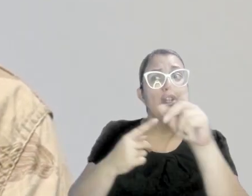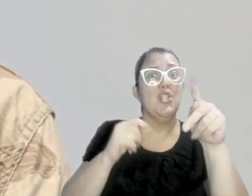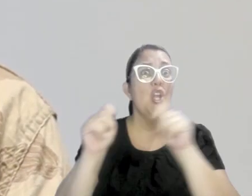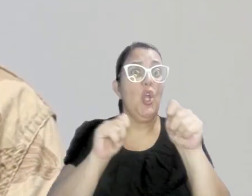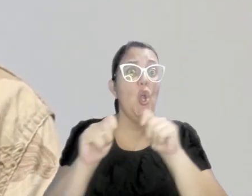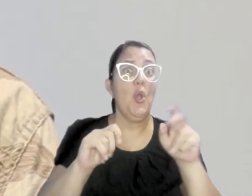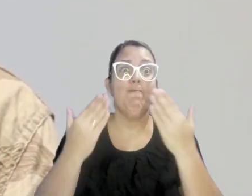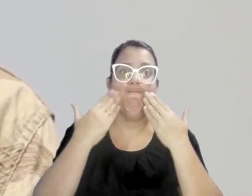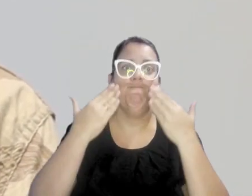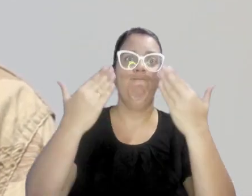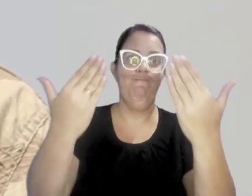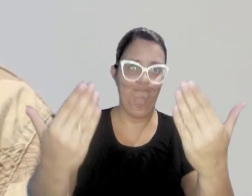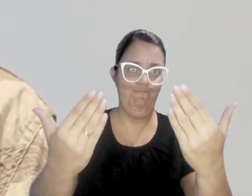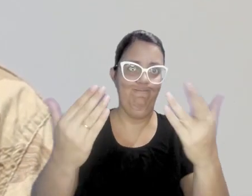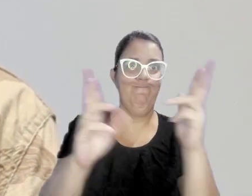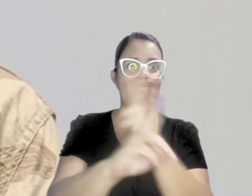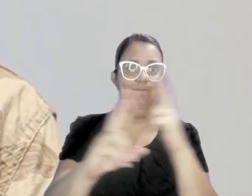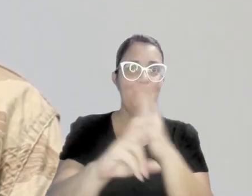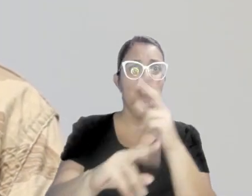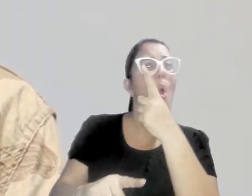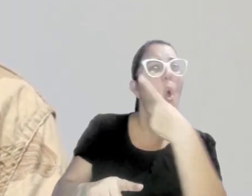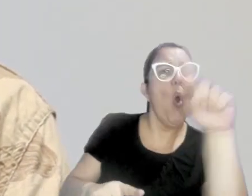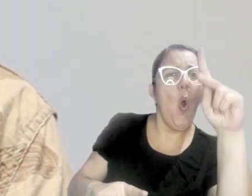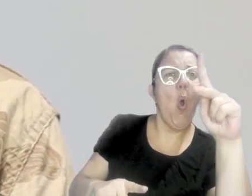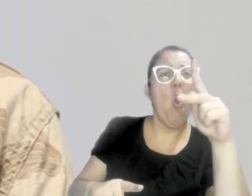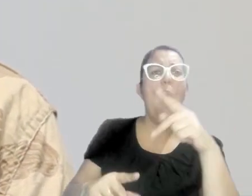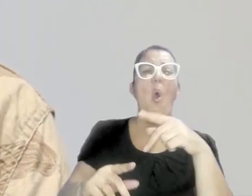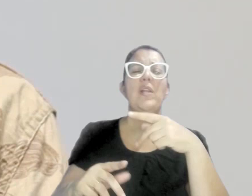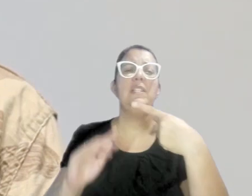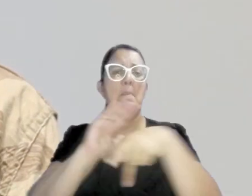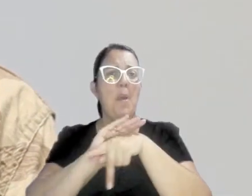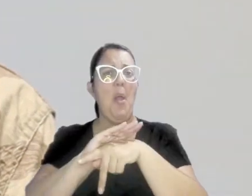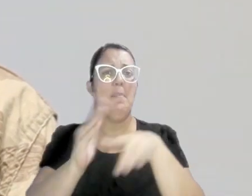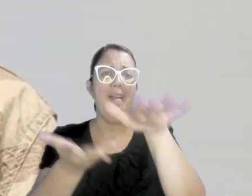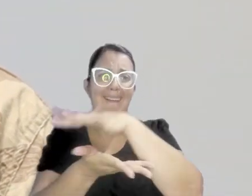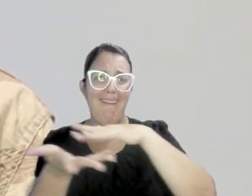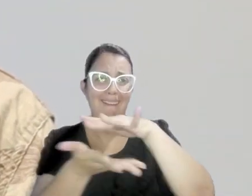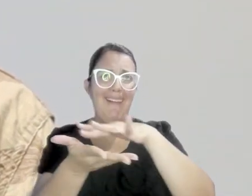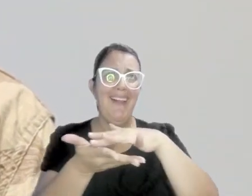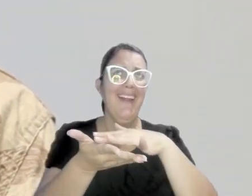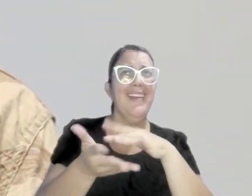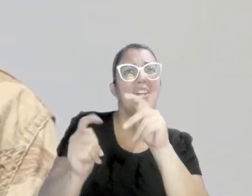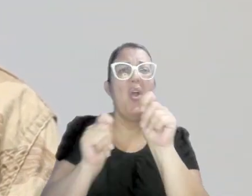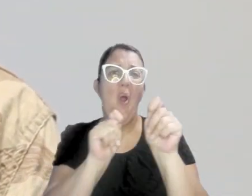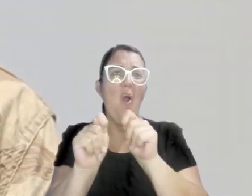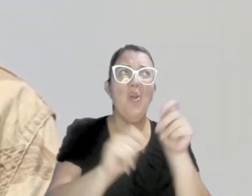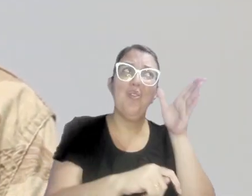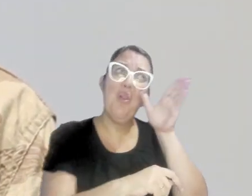a linha de frente dessa relação. As outras áreas meio que tangenciam, por conta de estar observando, também,